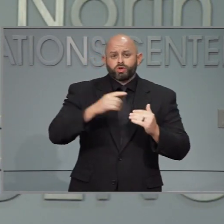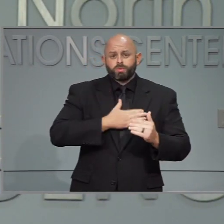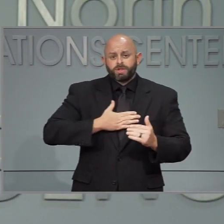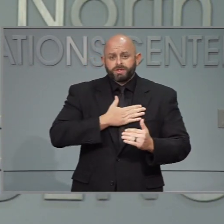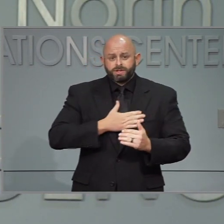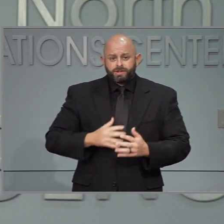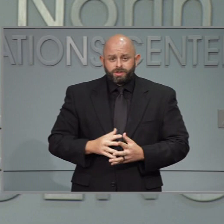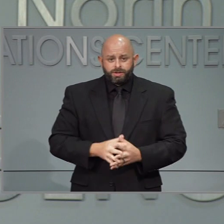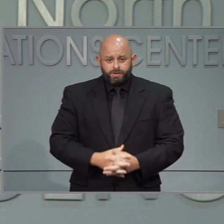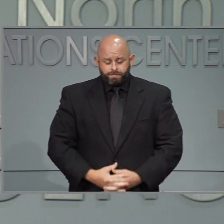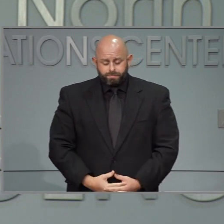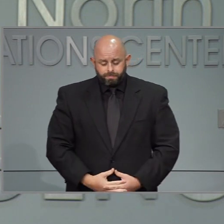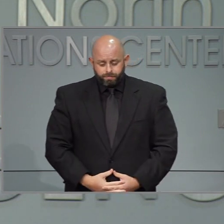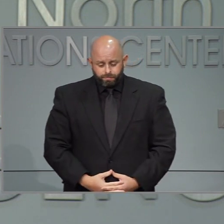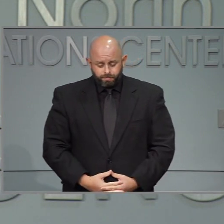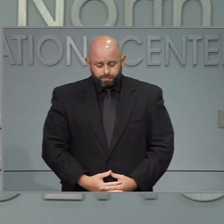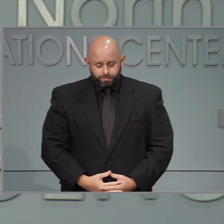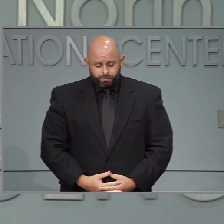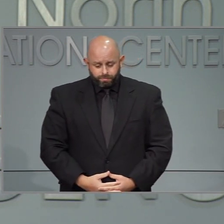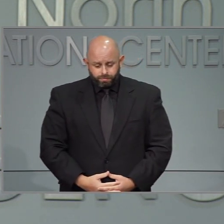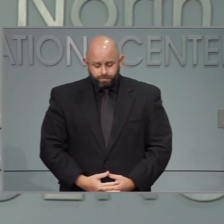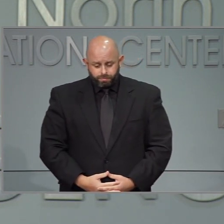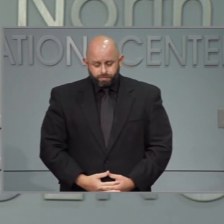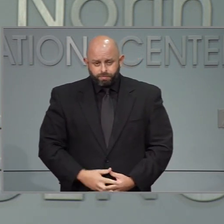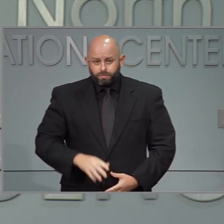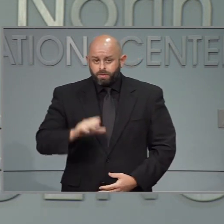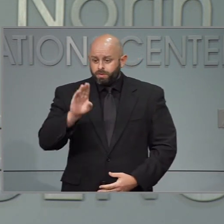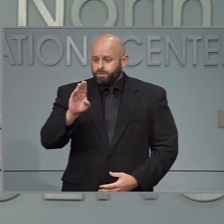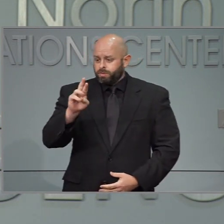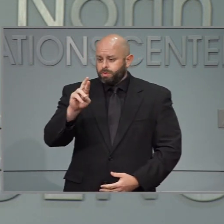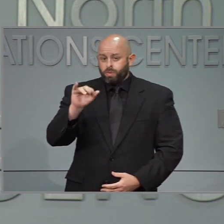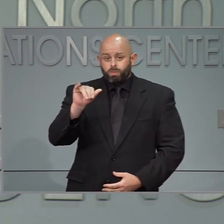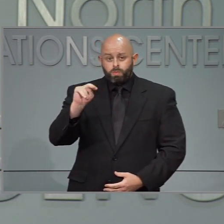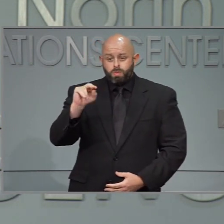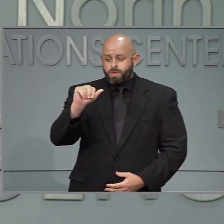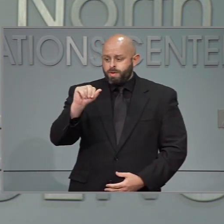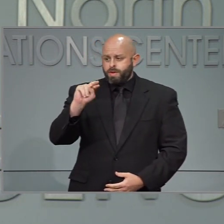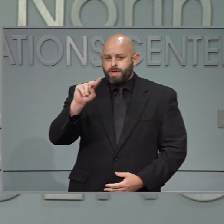La siguiente por favor.